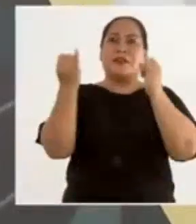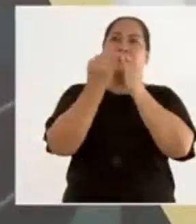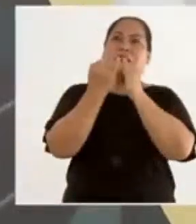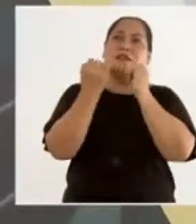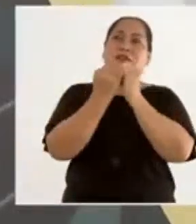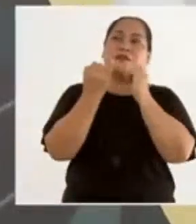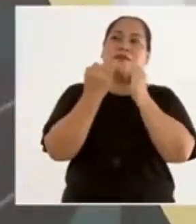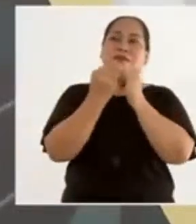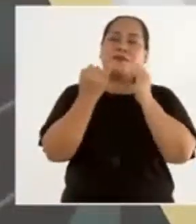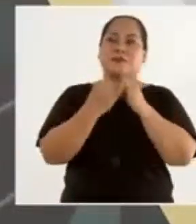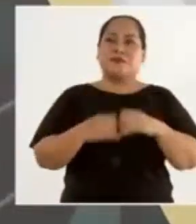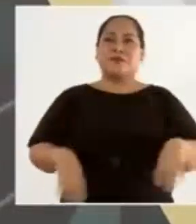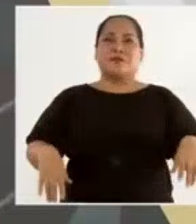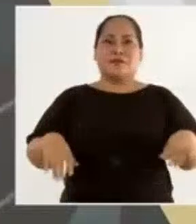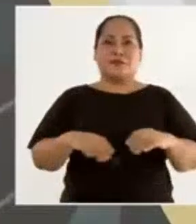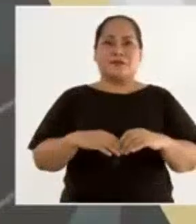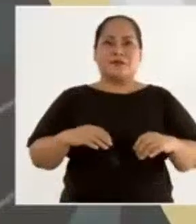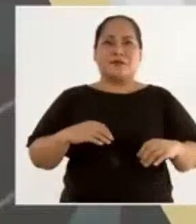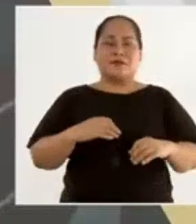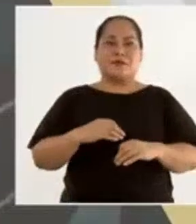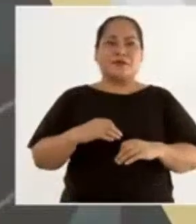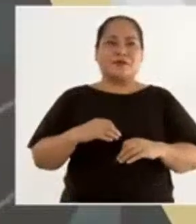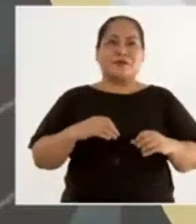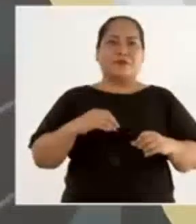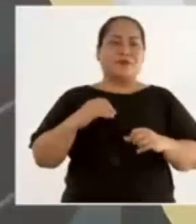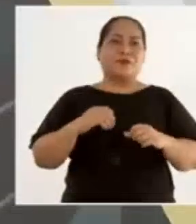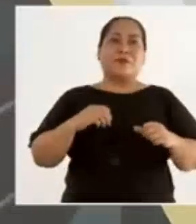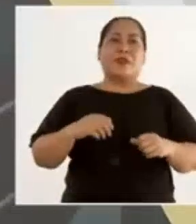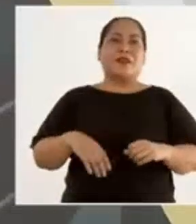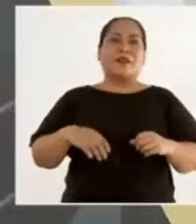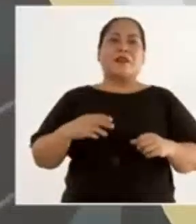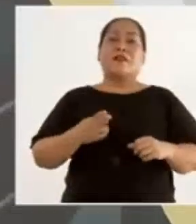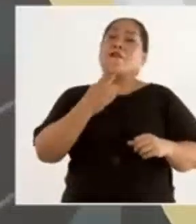del año y en todos los turnos. Por supuesto, vamos a avanzar en